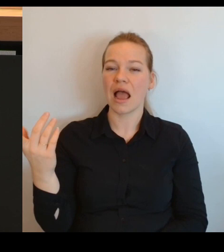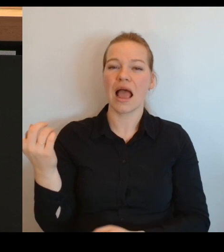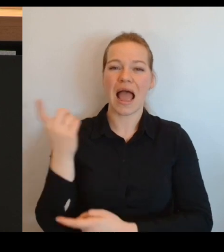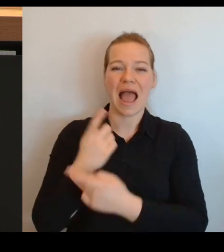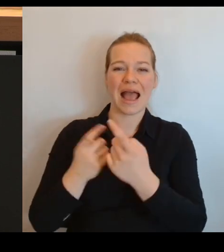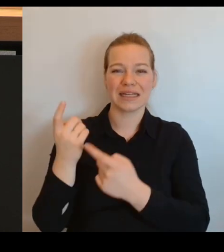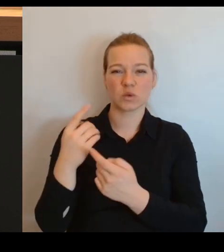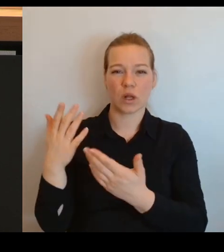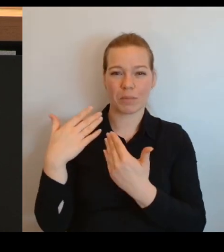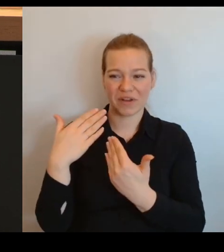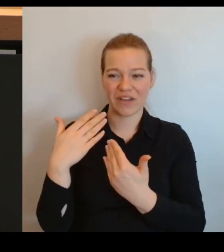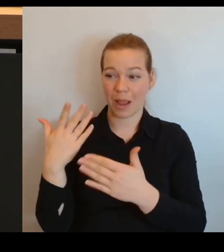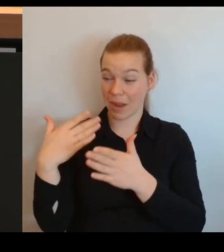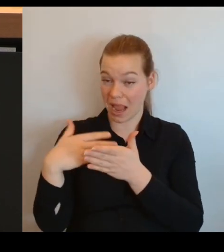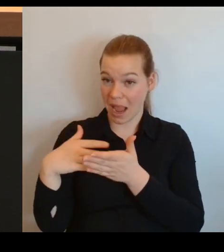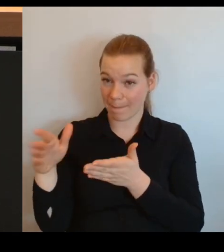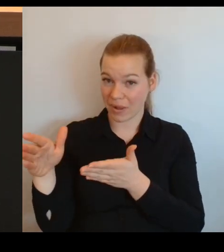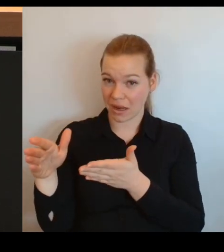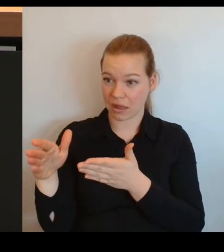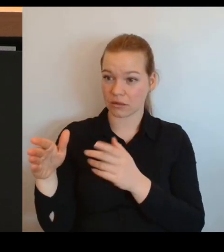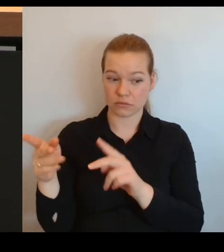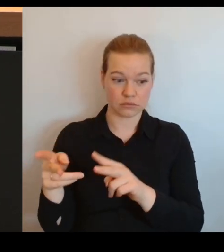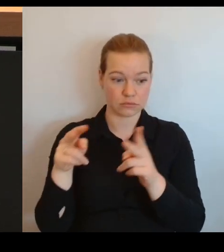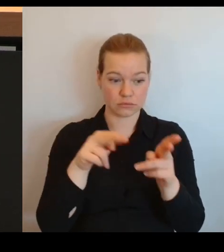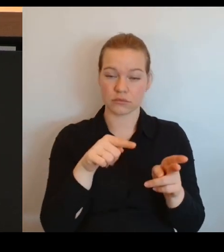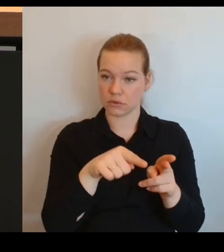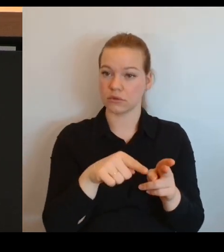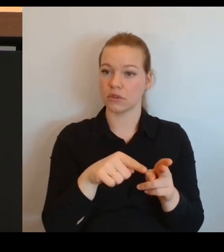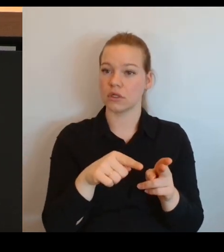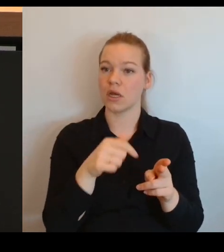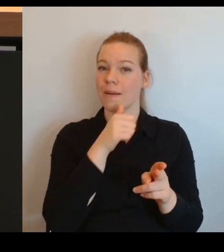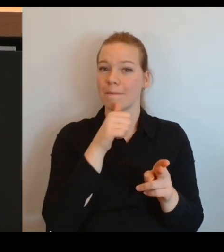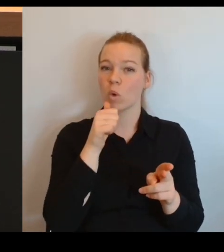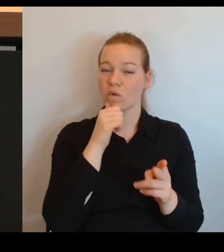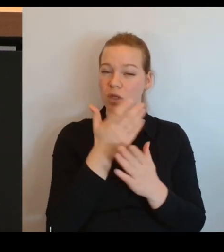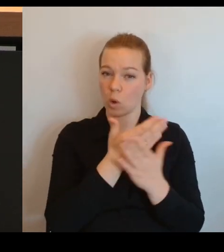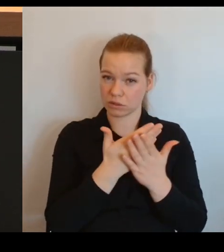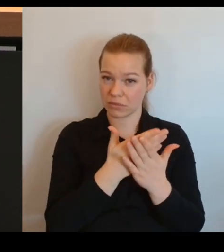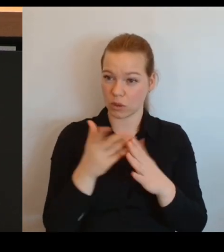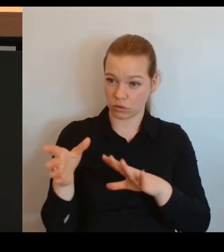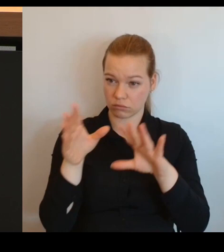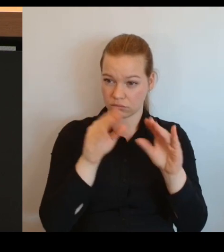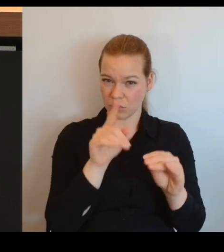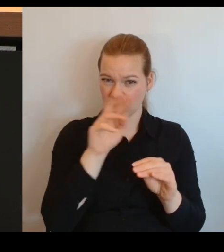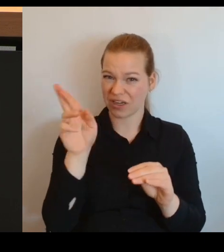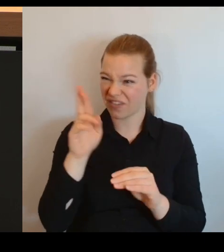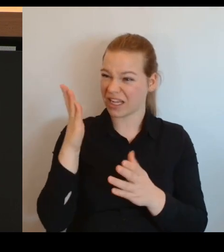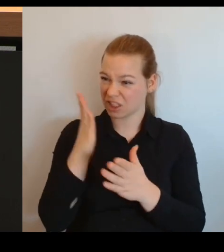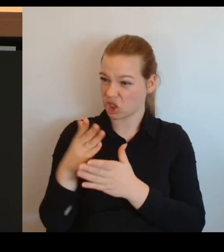Ist das Ihr Ernst? Abgelehnte Asylbewerber sind ausreisepflichtig. Also das kann doch. Also kann ja nur ein Rechtschreibfehler sein.